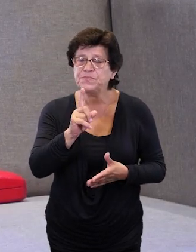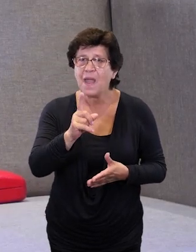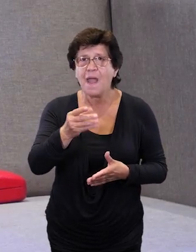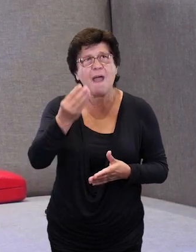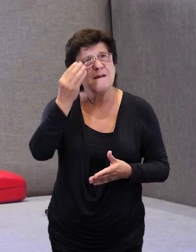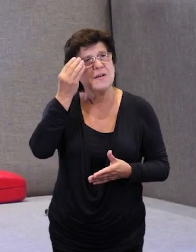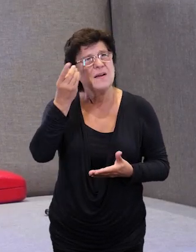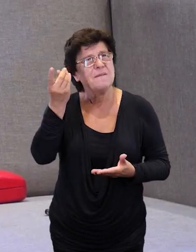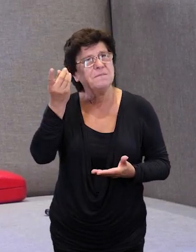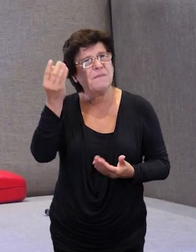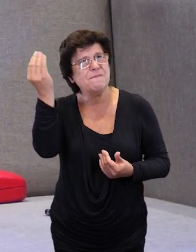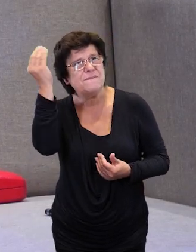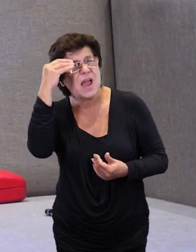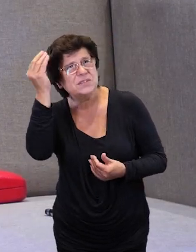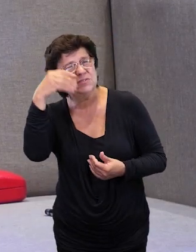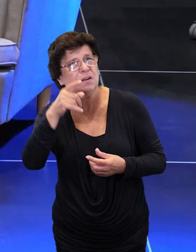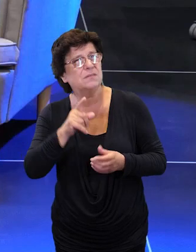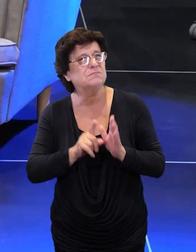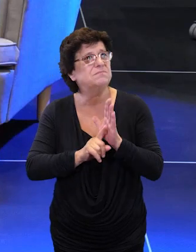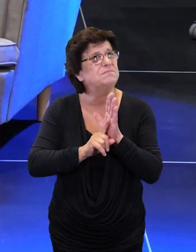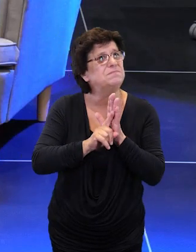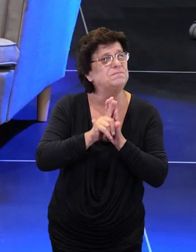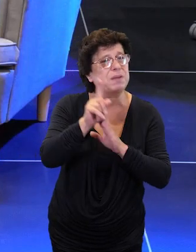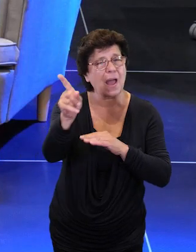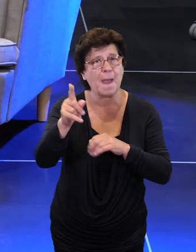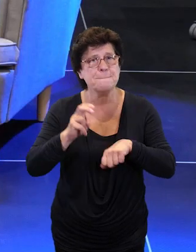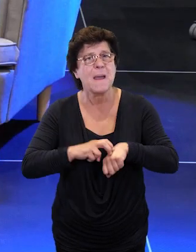Tutaj mam na myśli dość szeroki wachlarz tych osób,